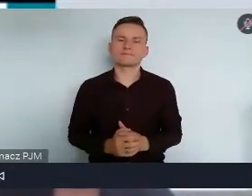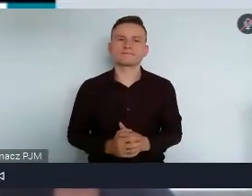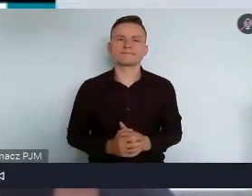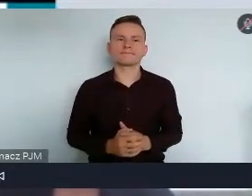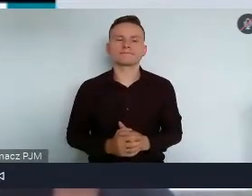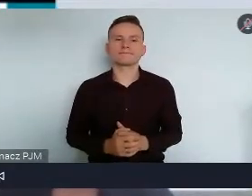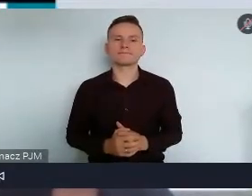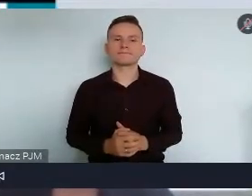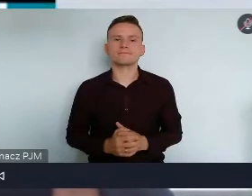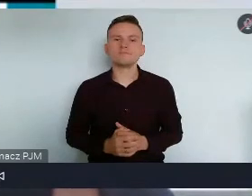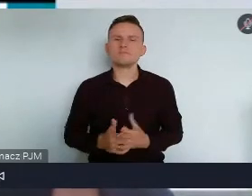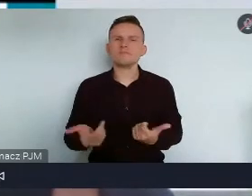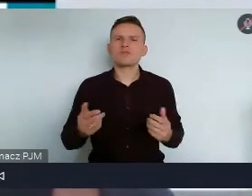Skąd taka inicjatywa?